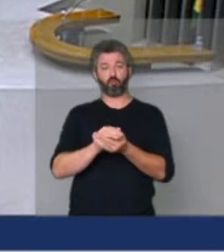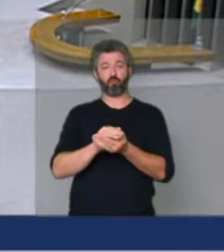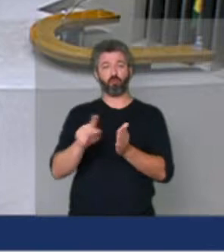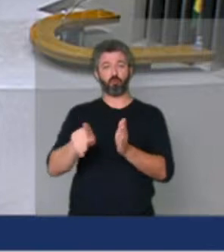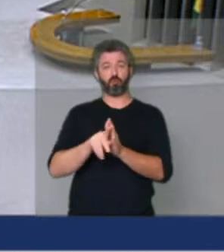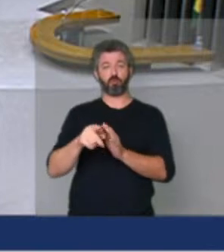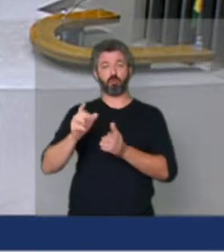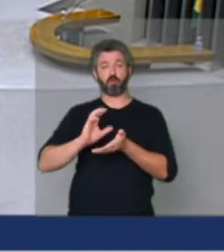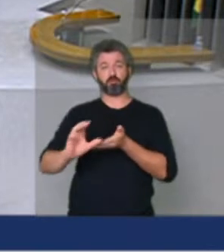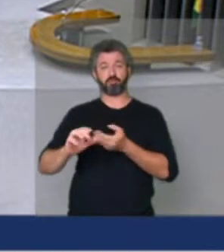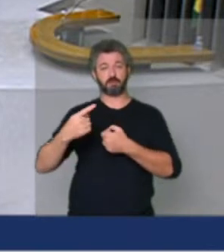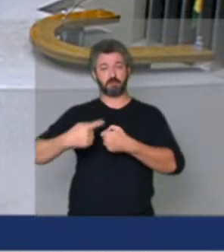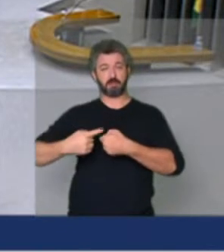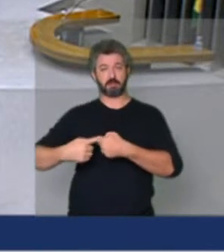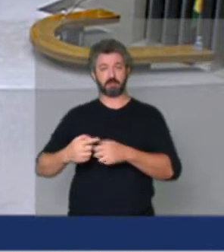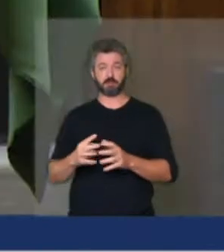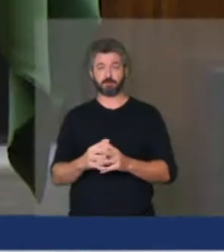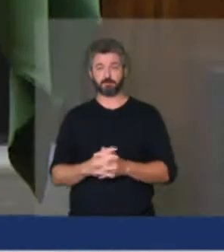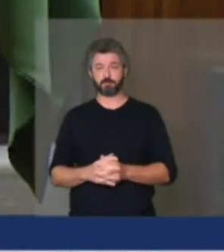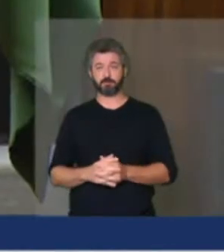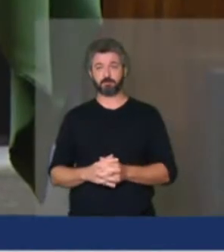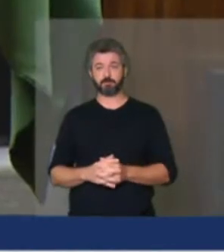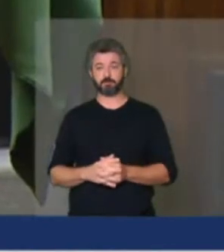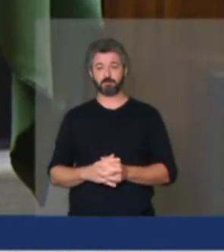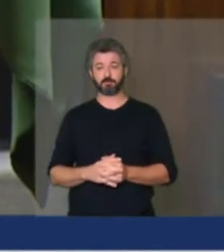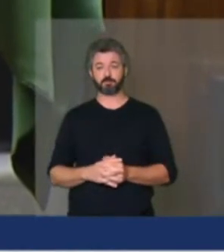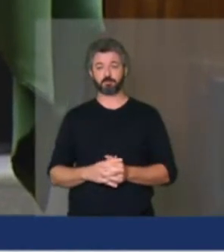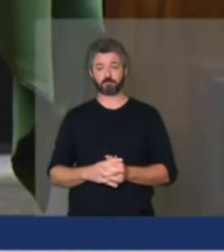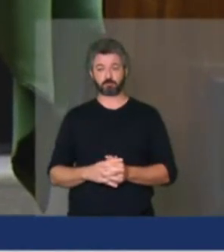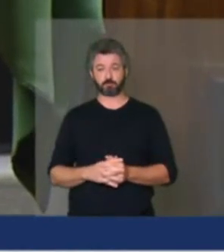PIOS. -- [DEPUTADA]: MILTON SANTOS DIZ QUE A GENTE NÃO PENSA O UNIVERSO A PARTIR DO